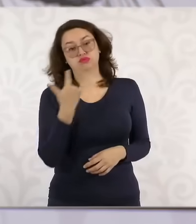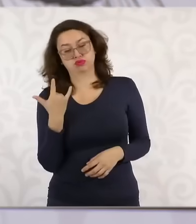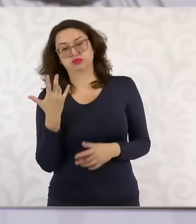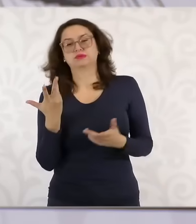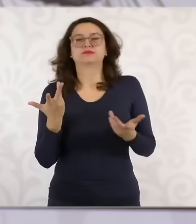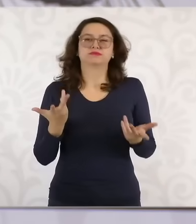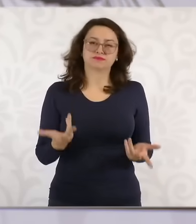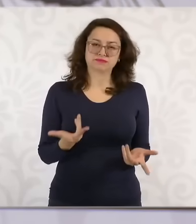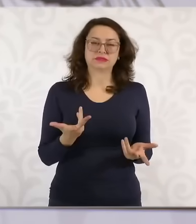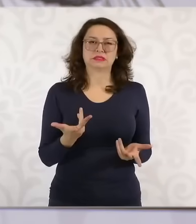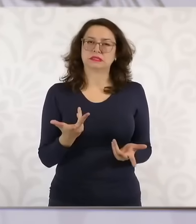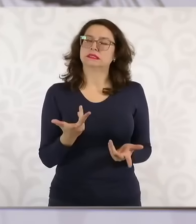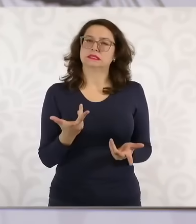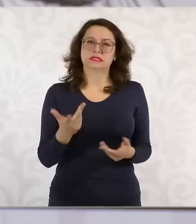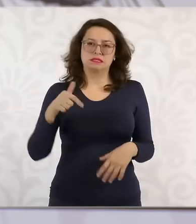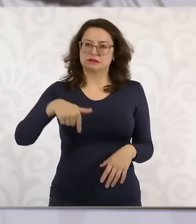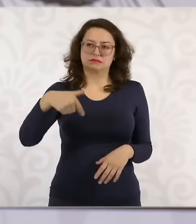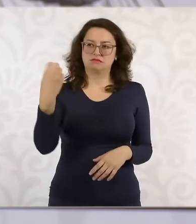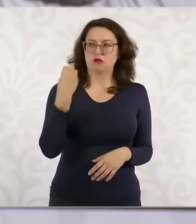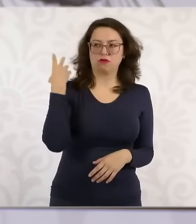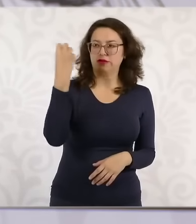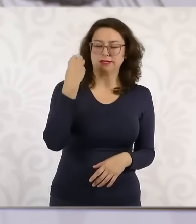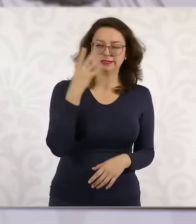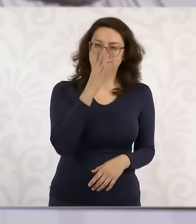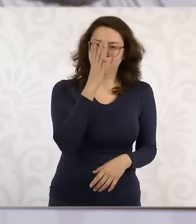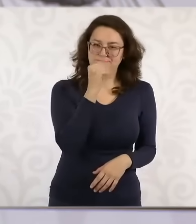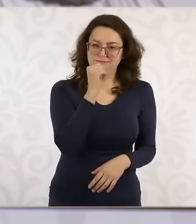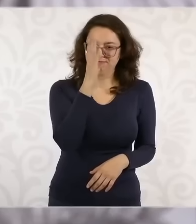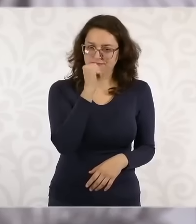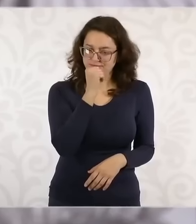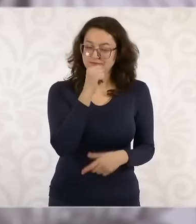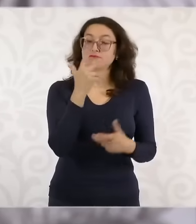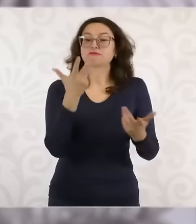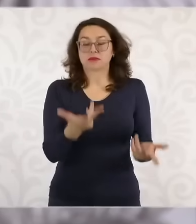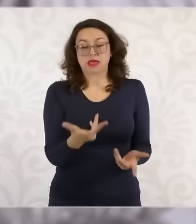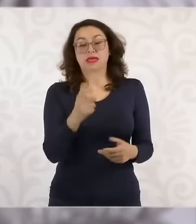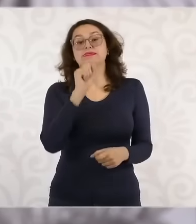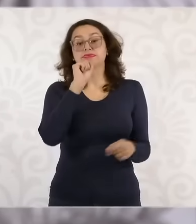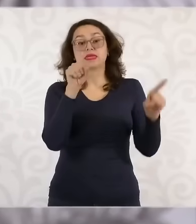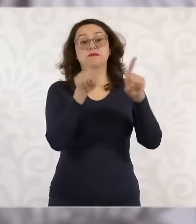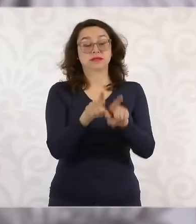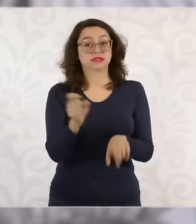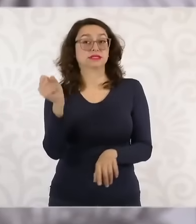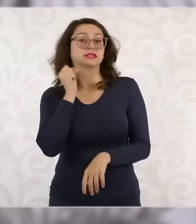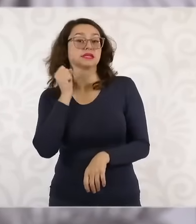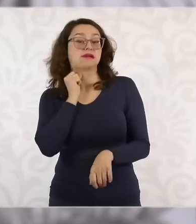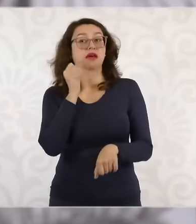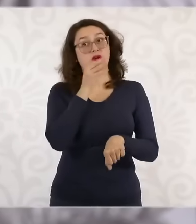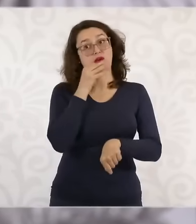al Senado de la República que se ausentaría del territorio nacional a fin de cumplir con